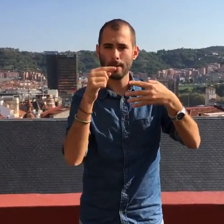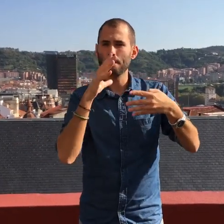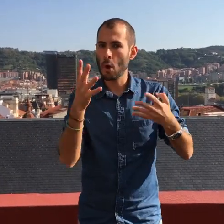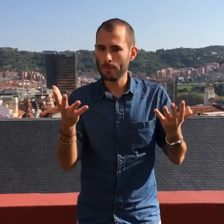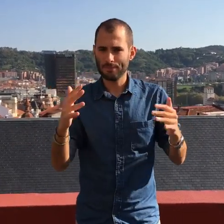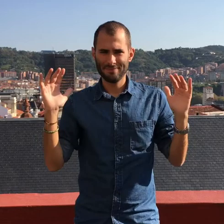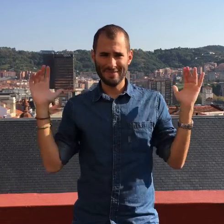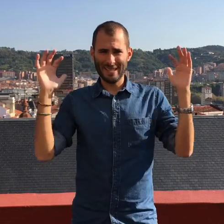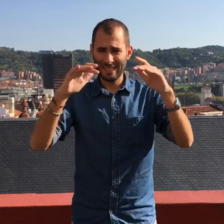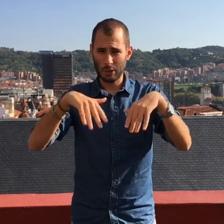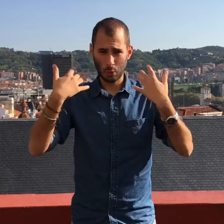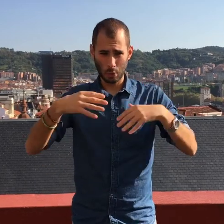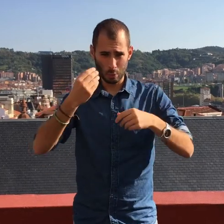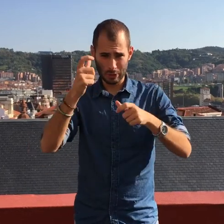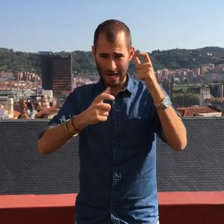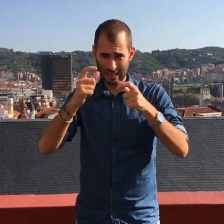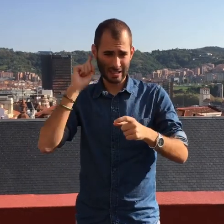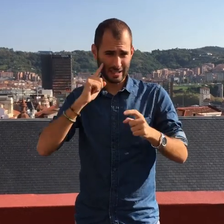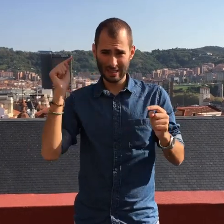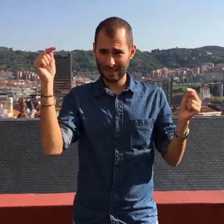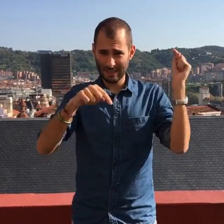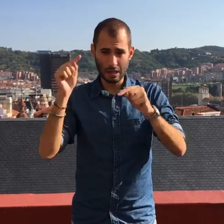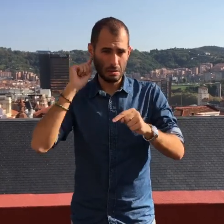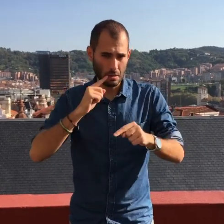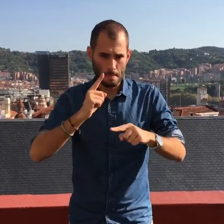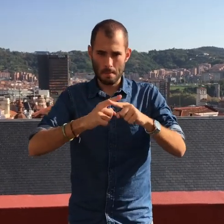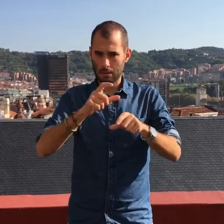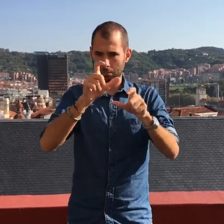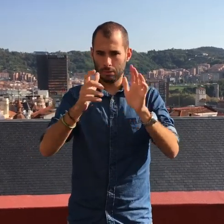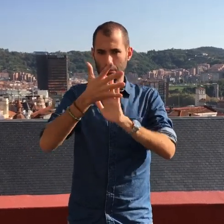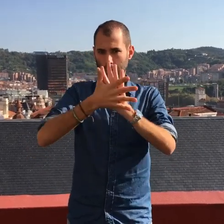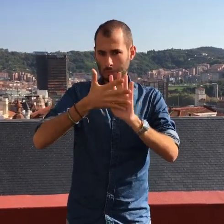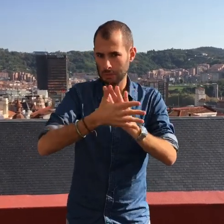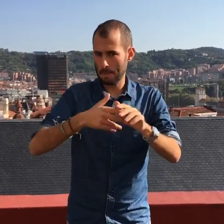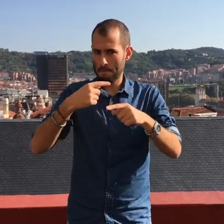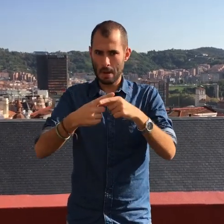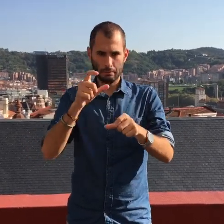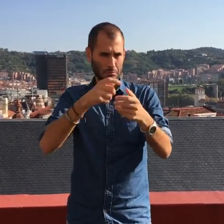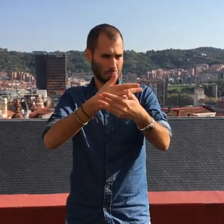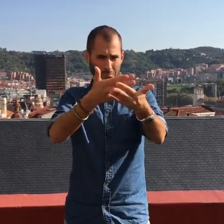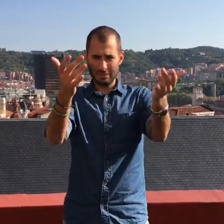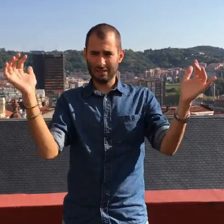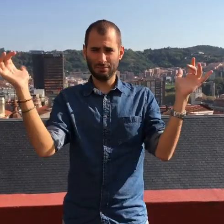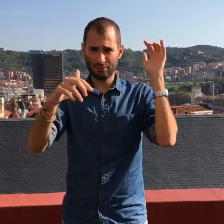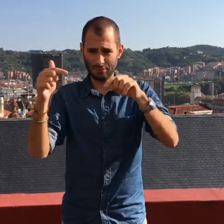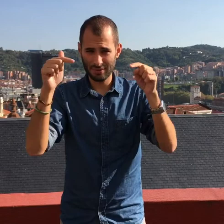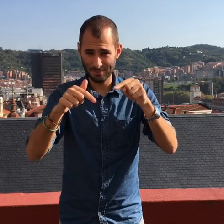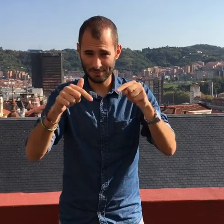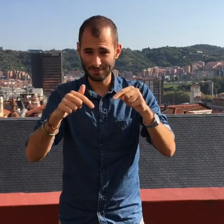El primero, por la gran asistencia de jóvenes sordes, signantes o no, y de otres aliades,